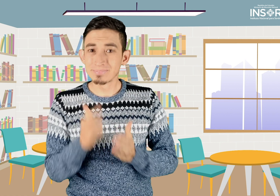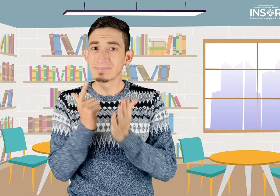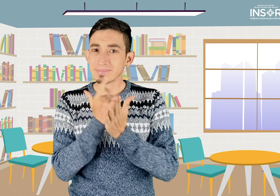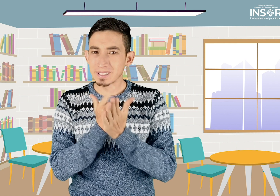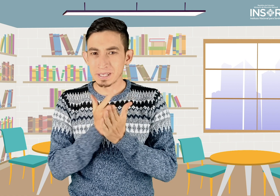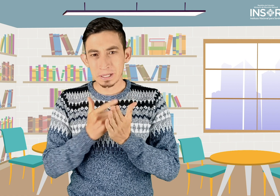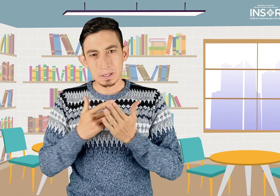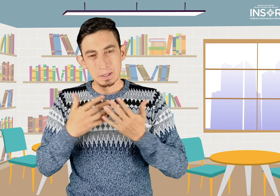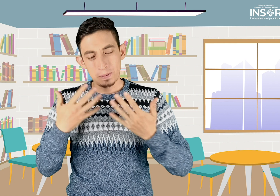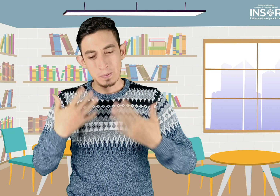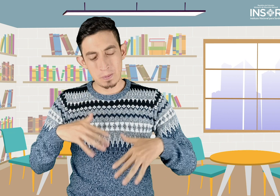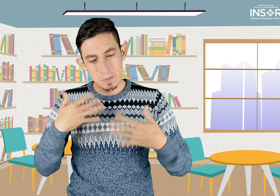¡Qué interesantes son los libros!